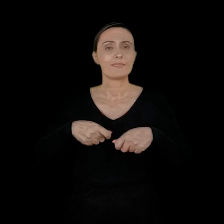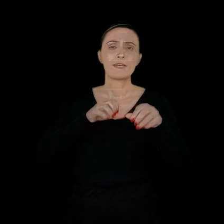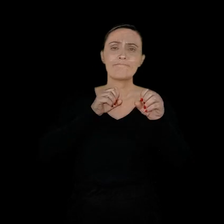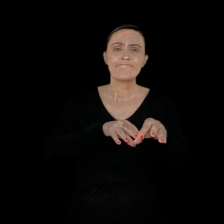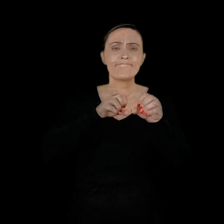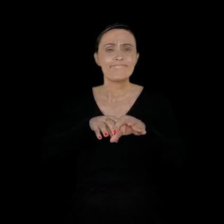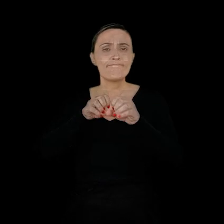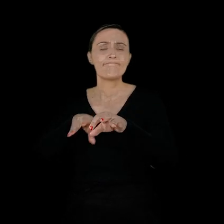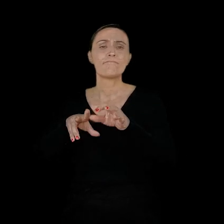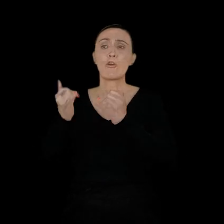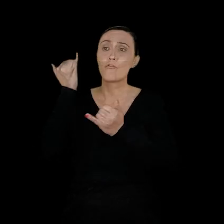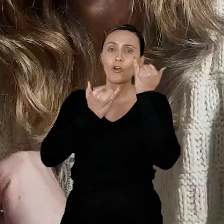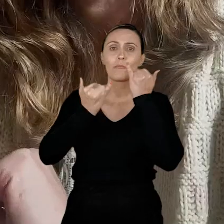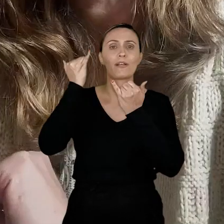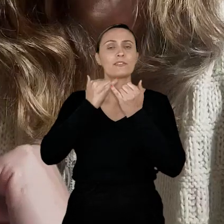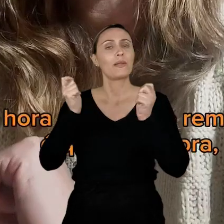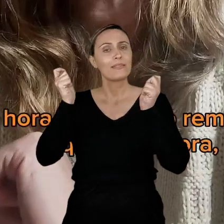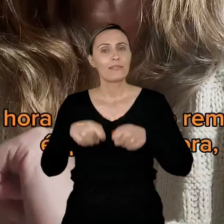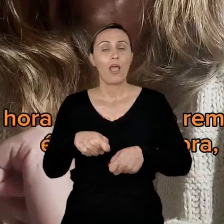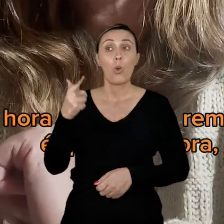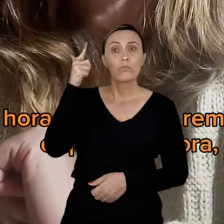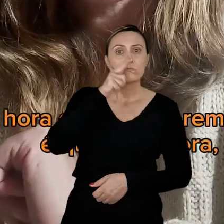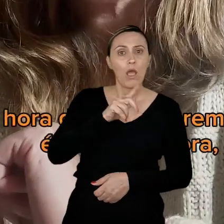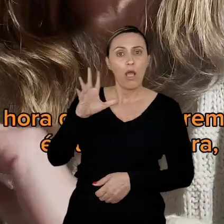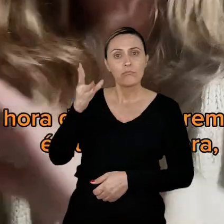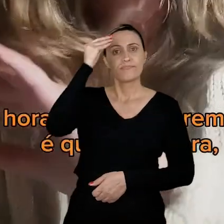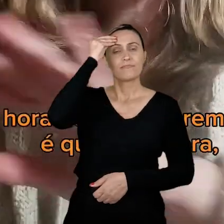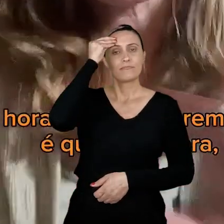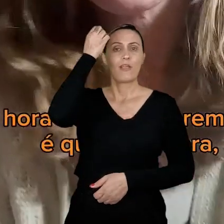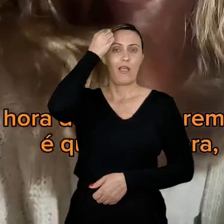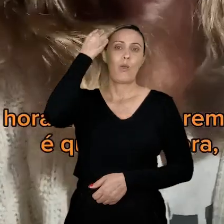torna se um farol de compreensão, iluminando o caminho para um futuro